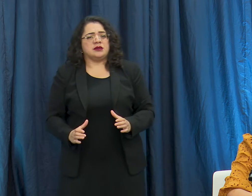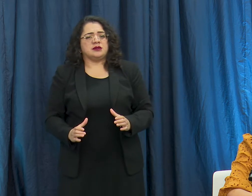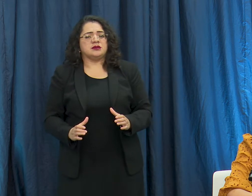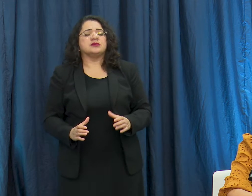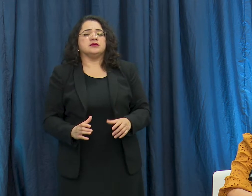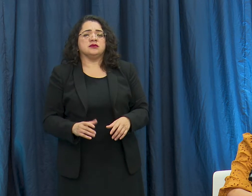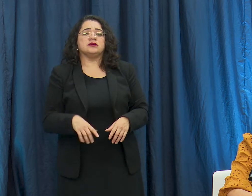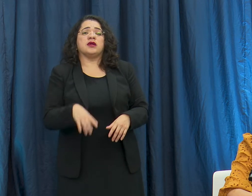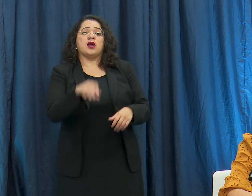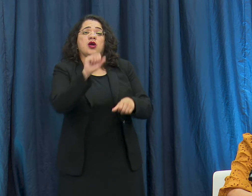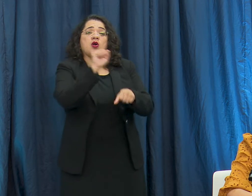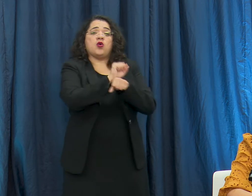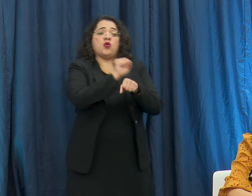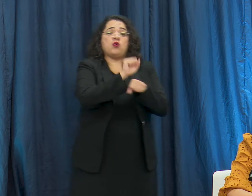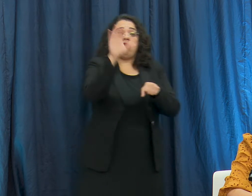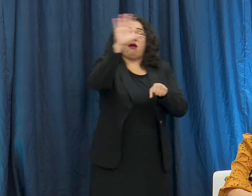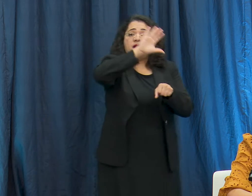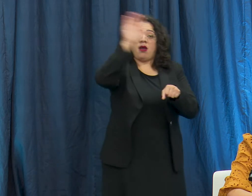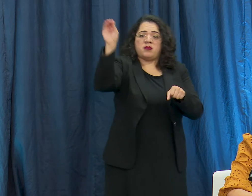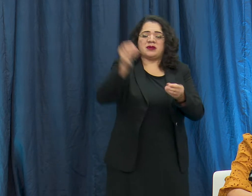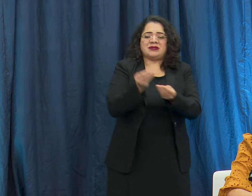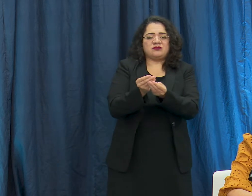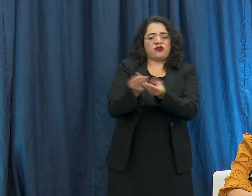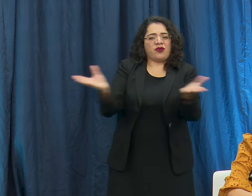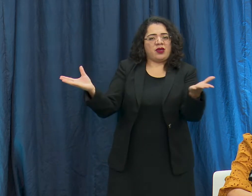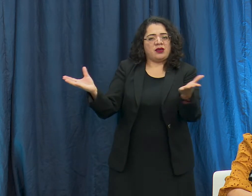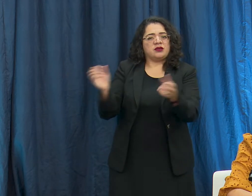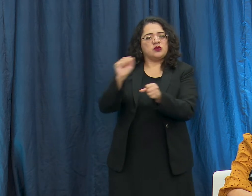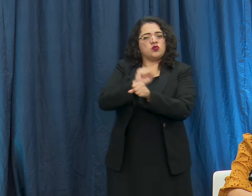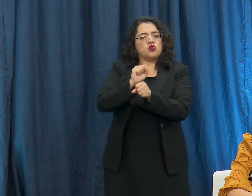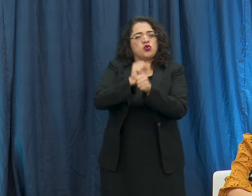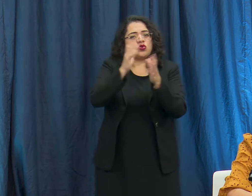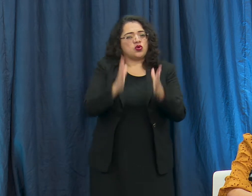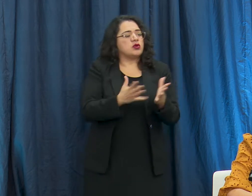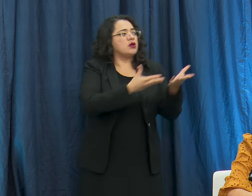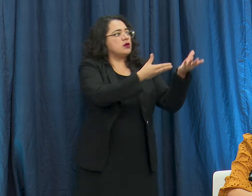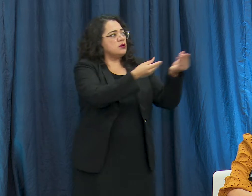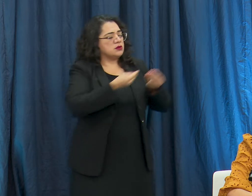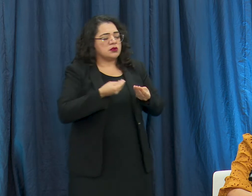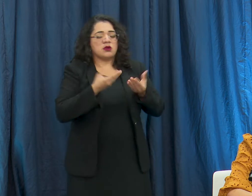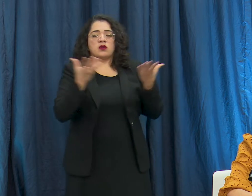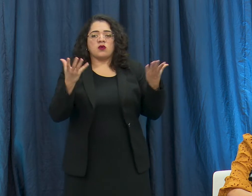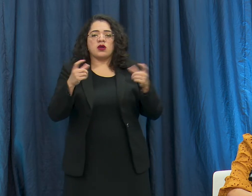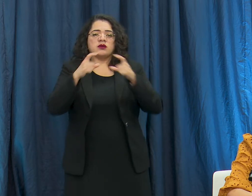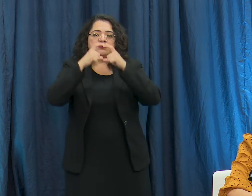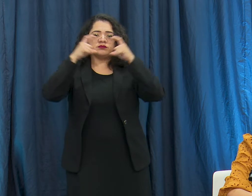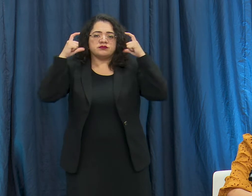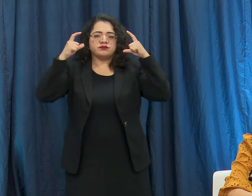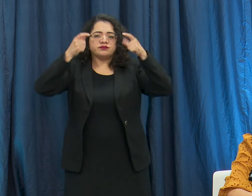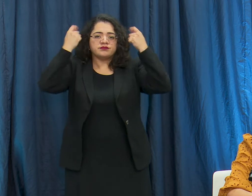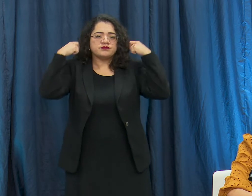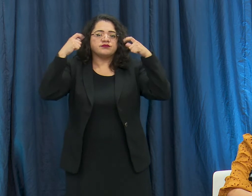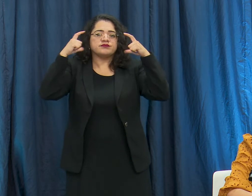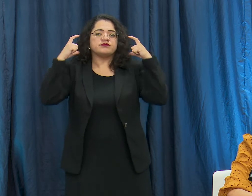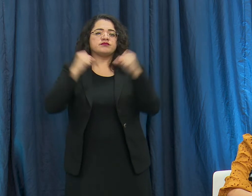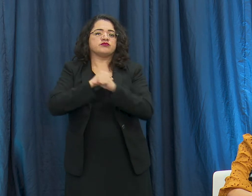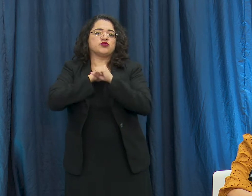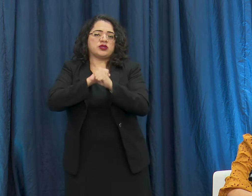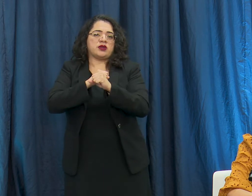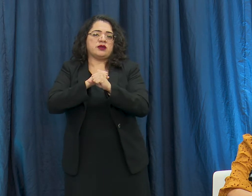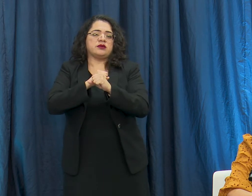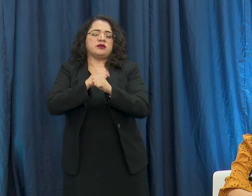lays in cuantas a los trabajadores les quiero recordar que se abrió Senderos a